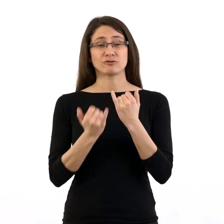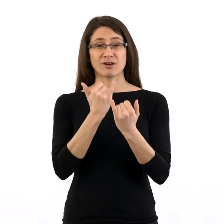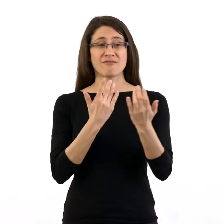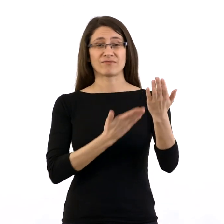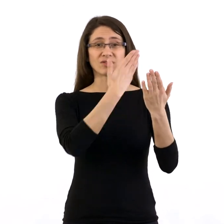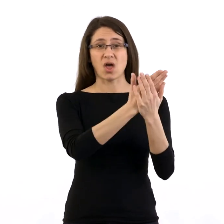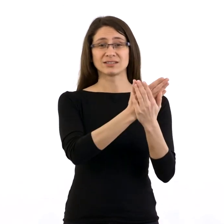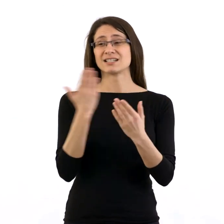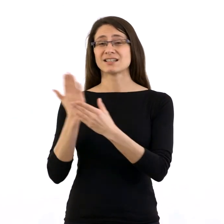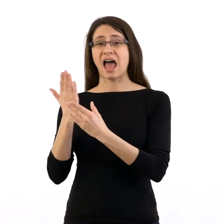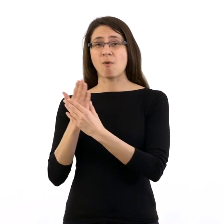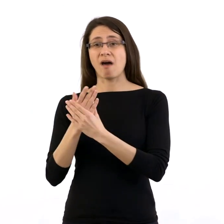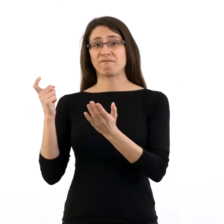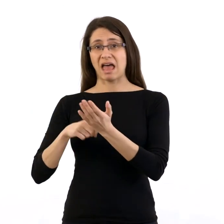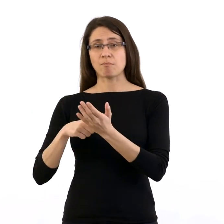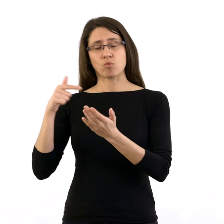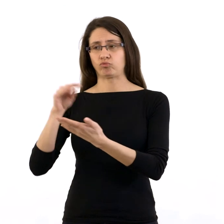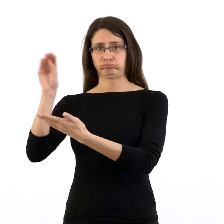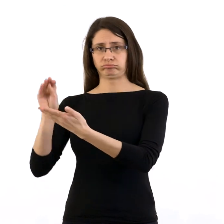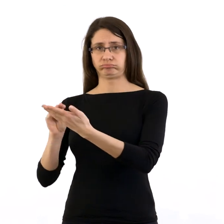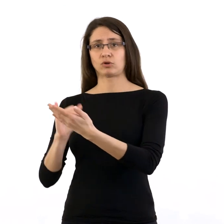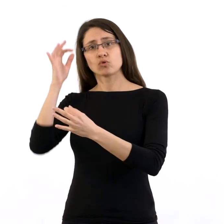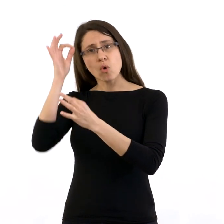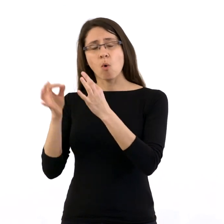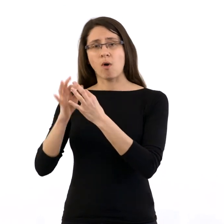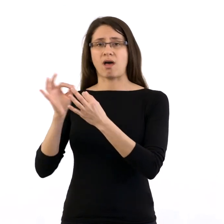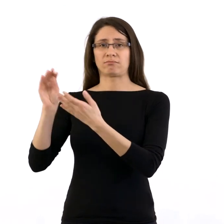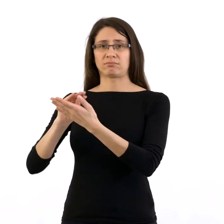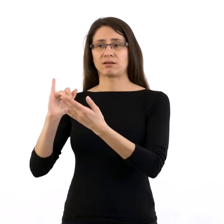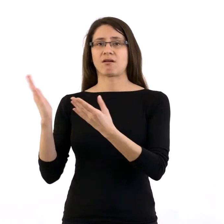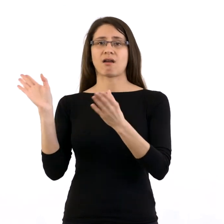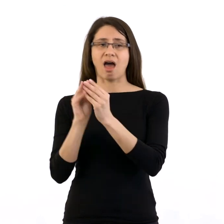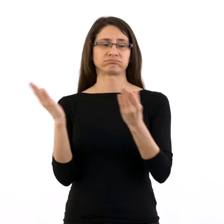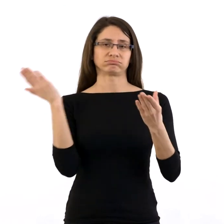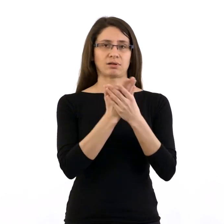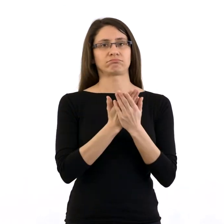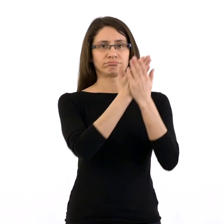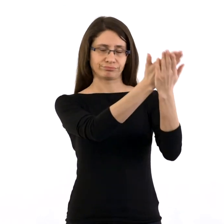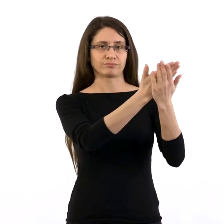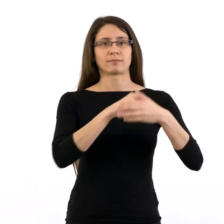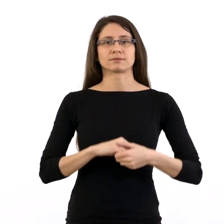Jeśli są wymagane załączniki do wniosku, to muszą być wypełnione poprawnie i dostarczone razem z wnioskiem.